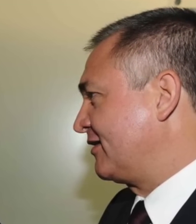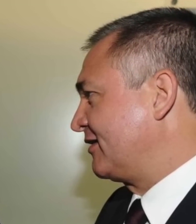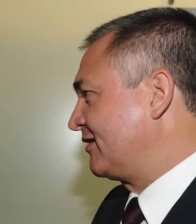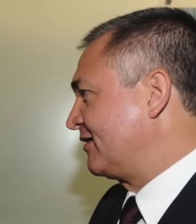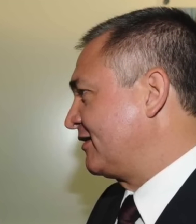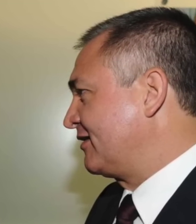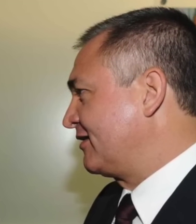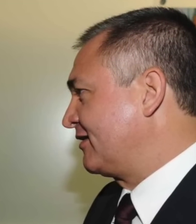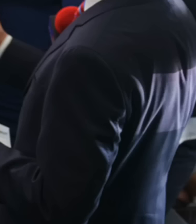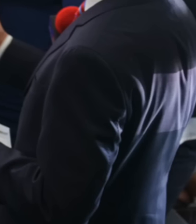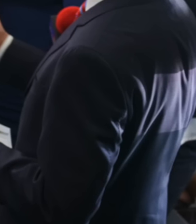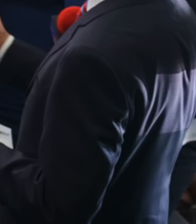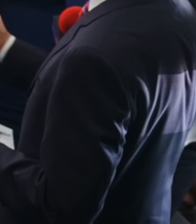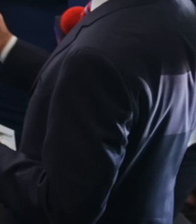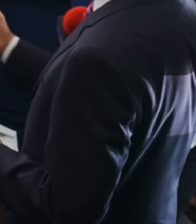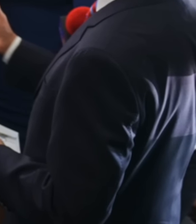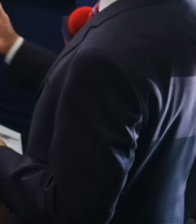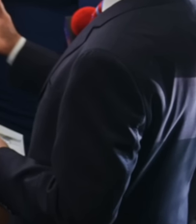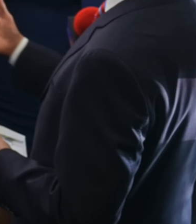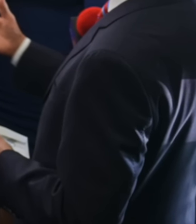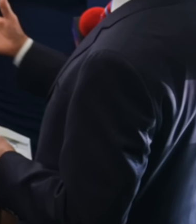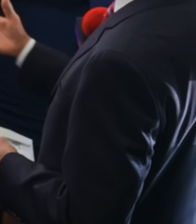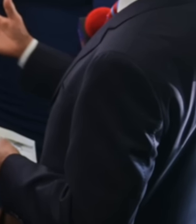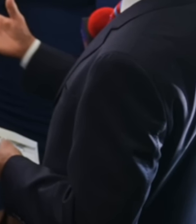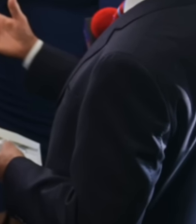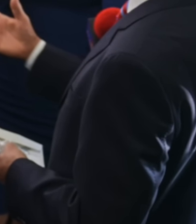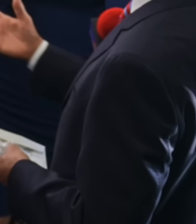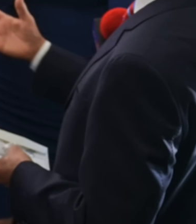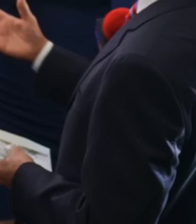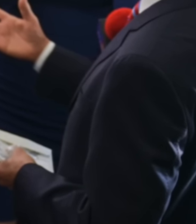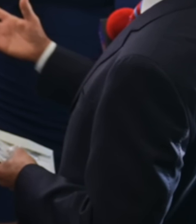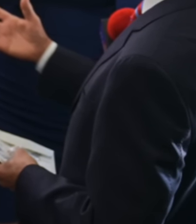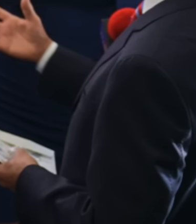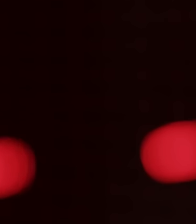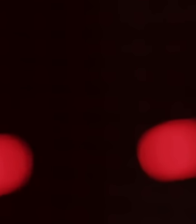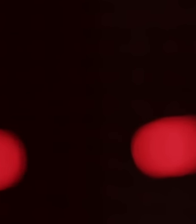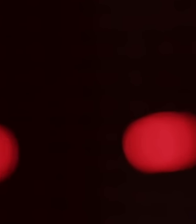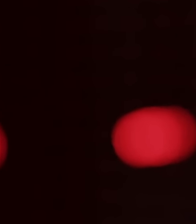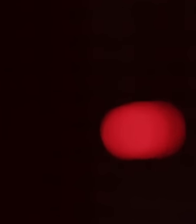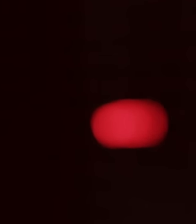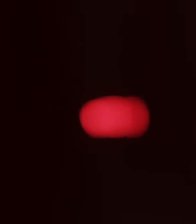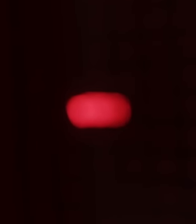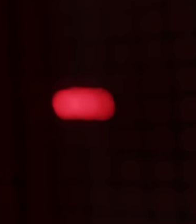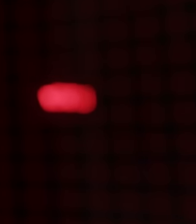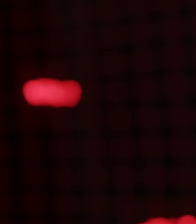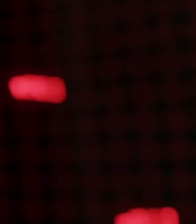incluyendo viajes en el avión presidencial. Al eliminarse por completo el subsidio gubernamental